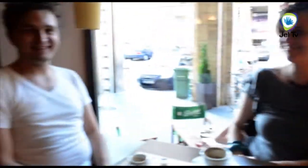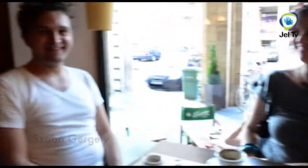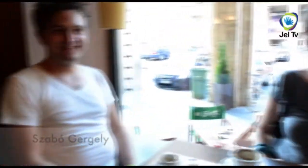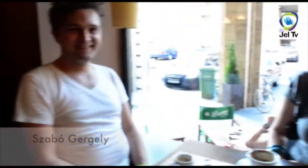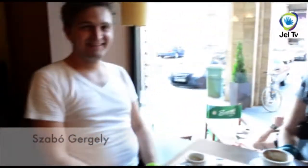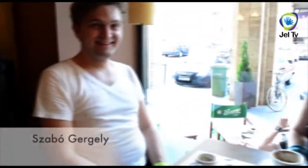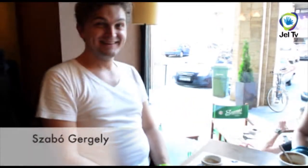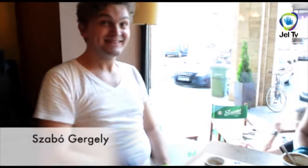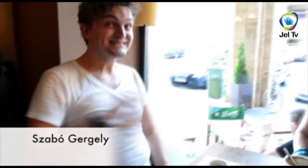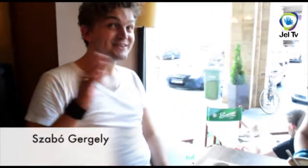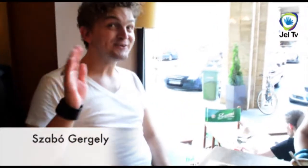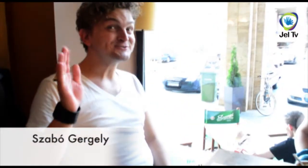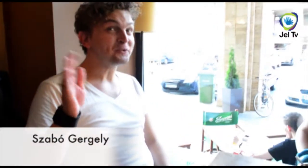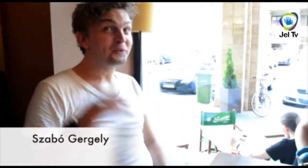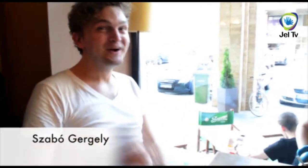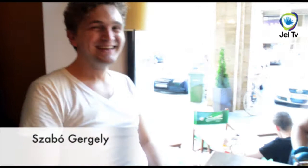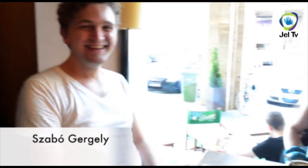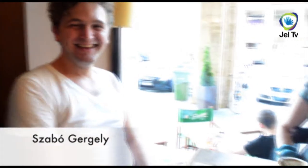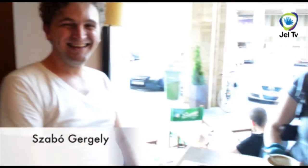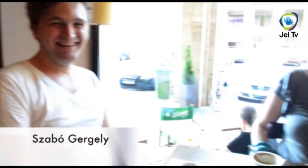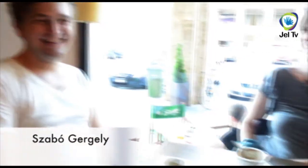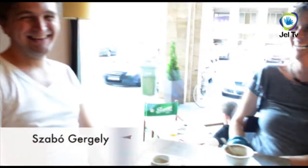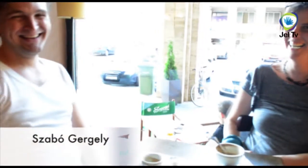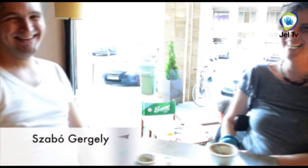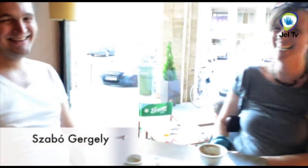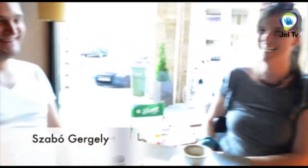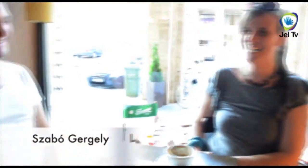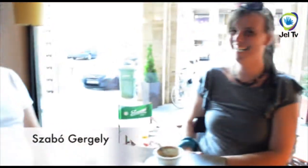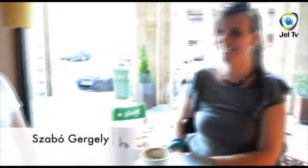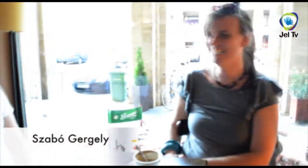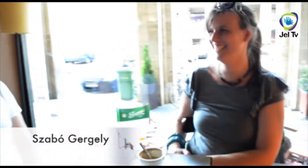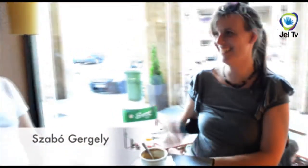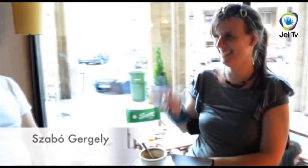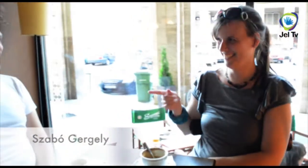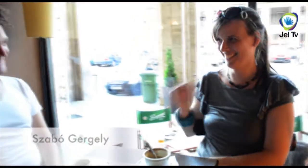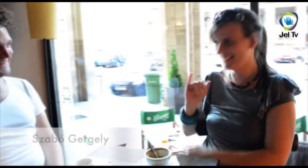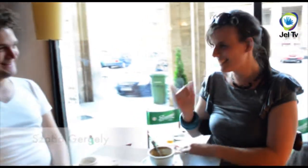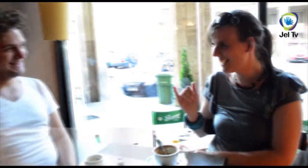Sziasztok!